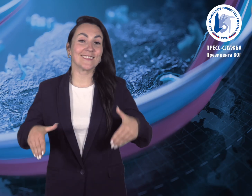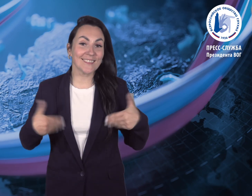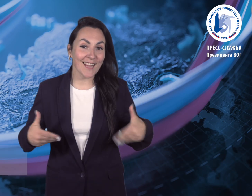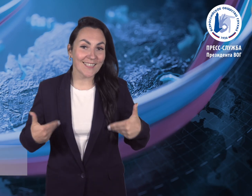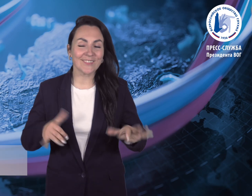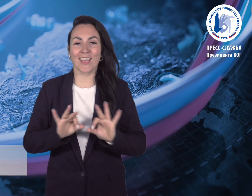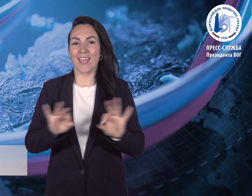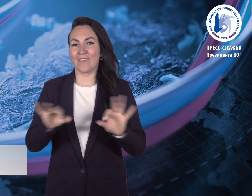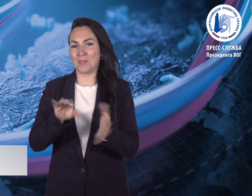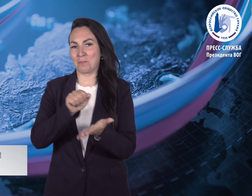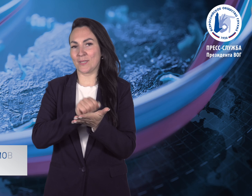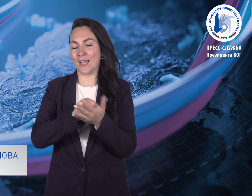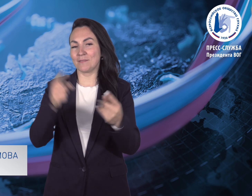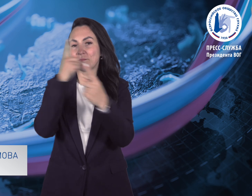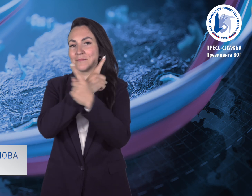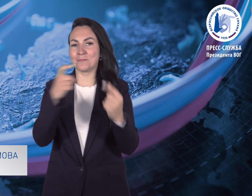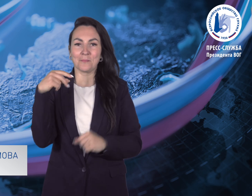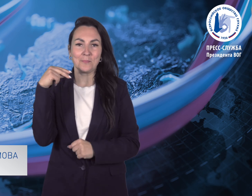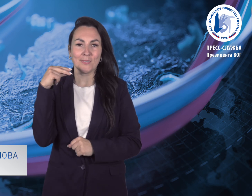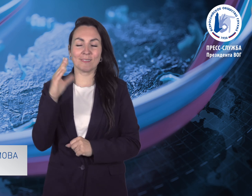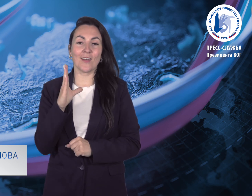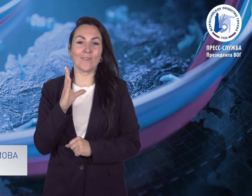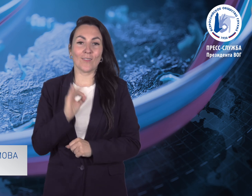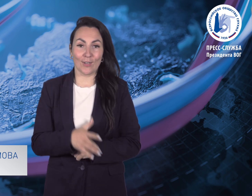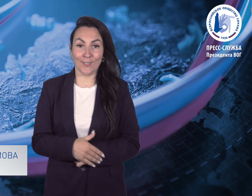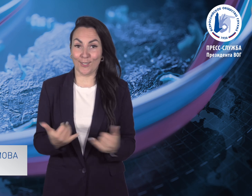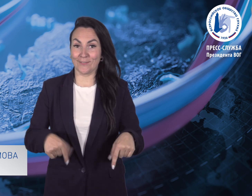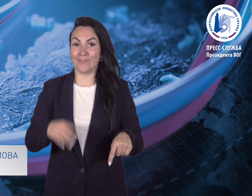Здравствуйте, в эфире пресс-служба Президента ВОГ.